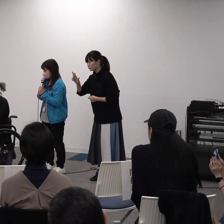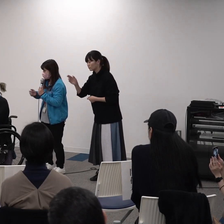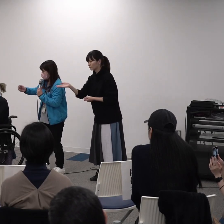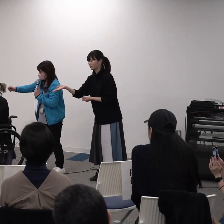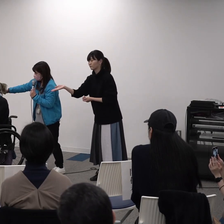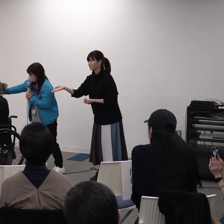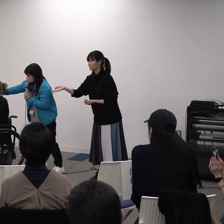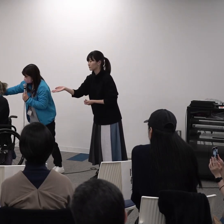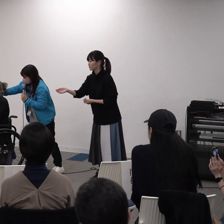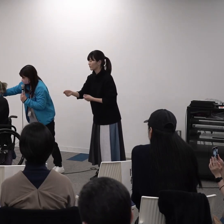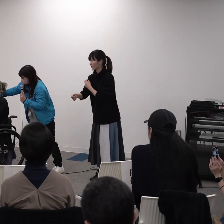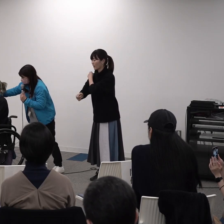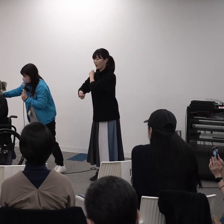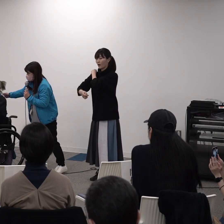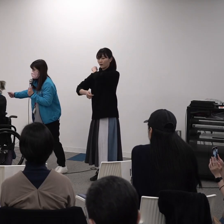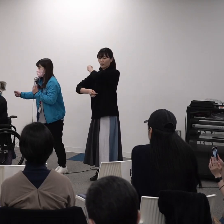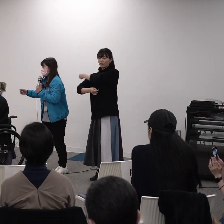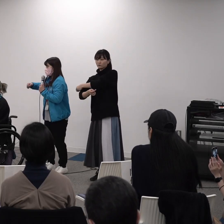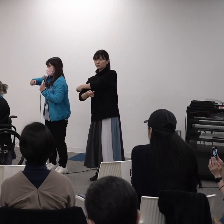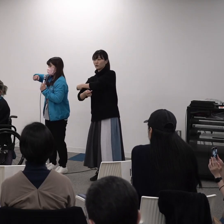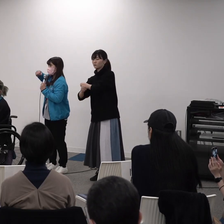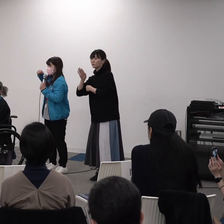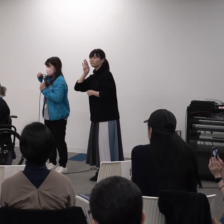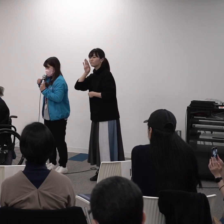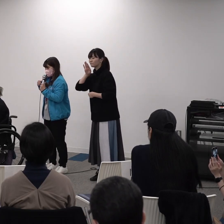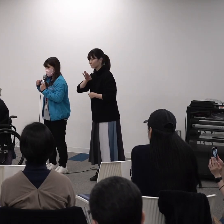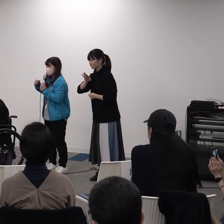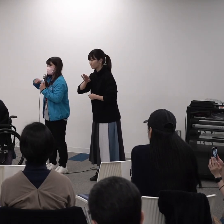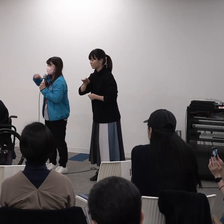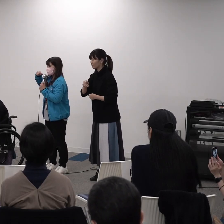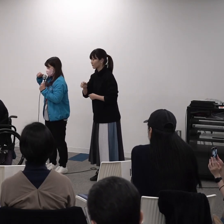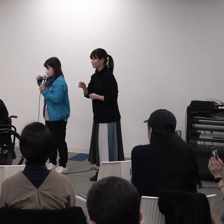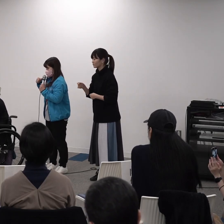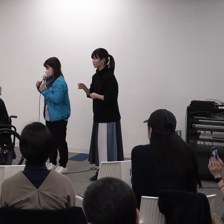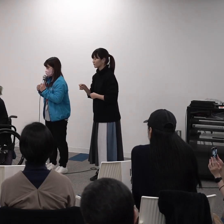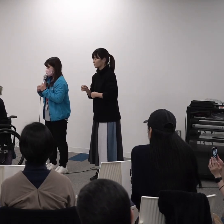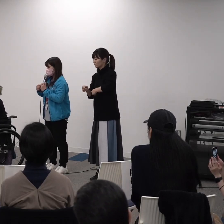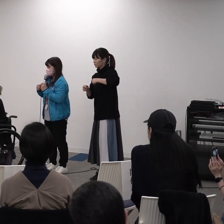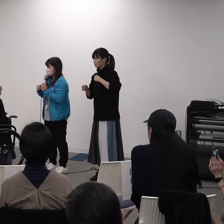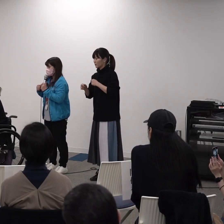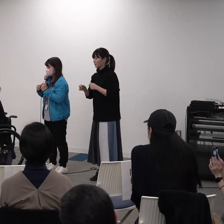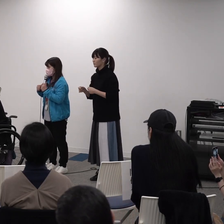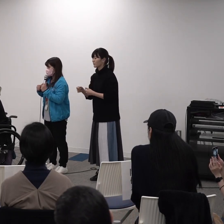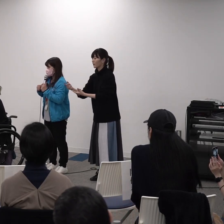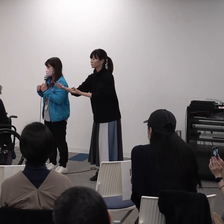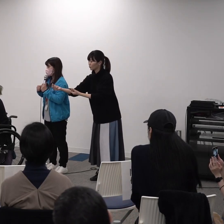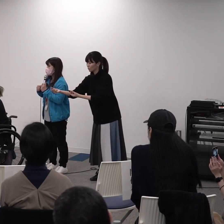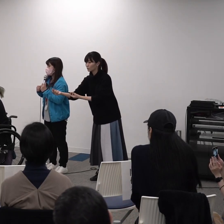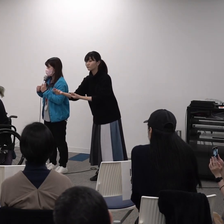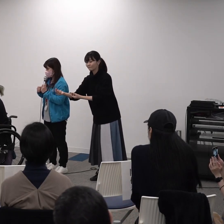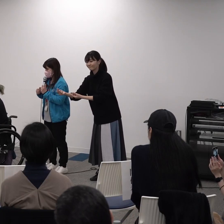肩が外れれば肩をたくさん動かさなくても脱ぐことはできます